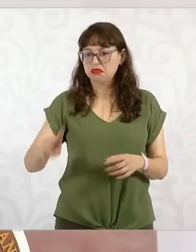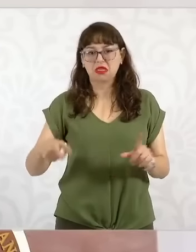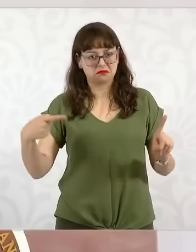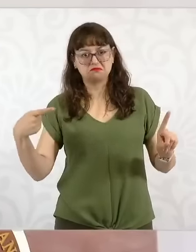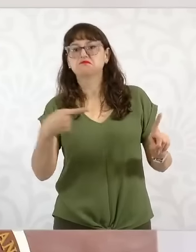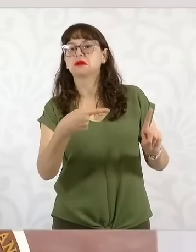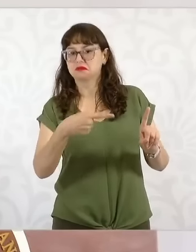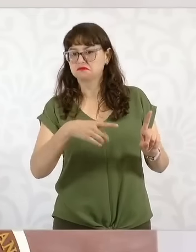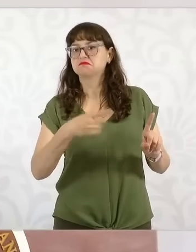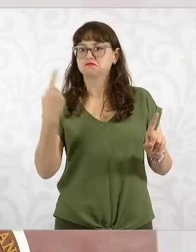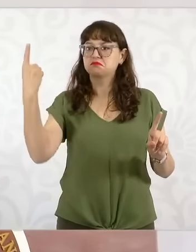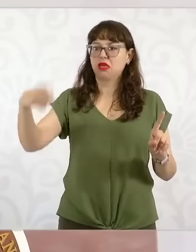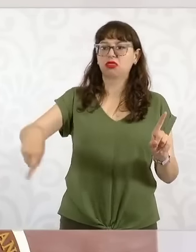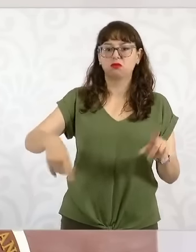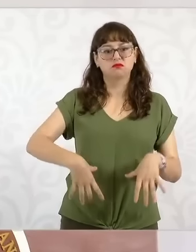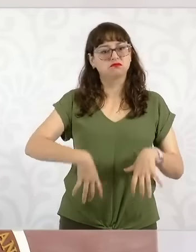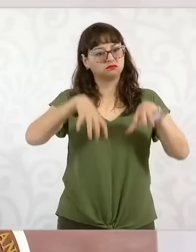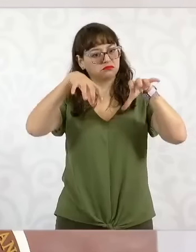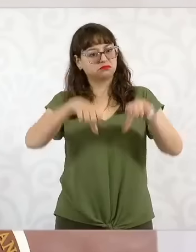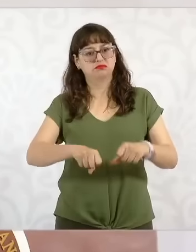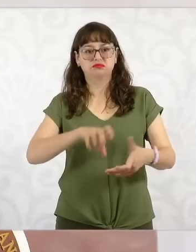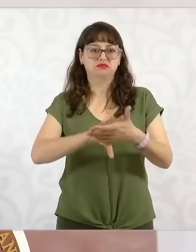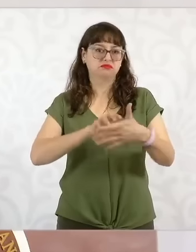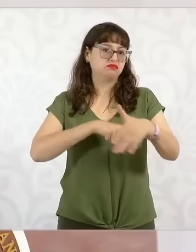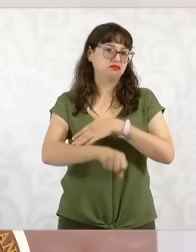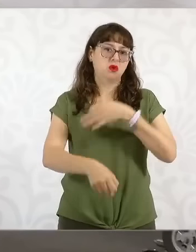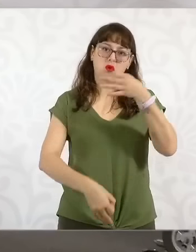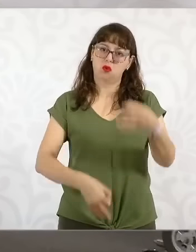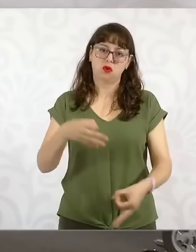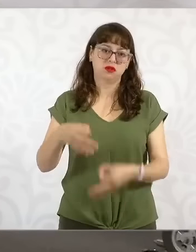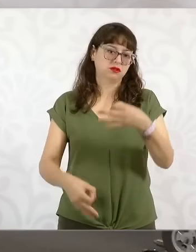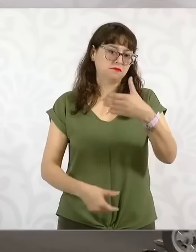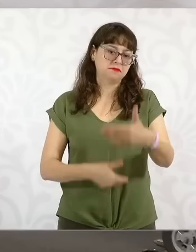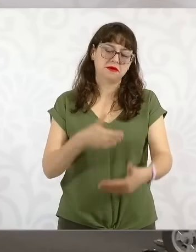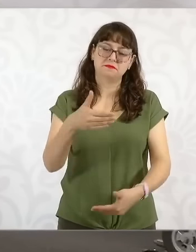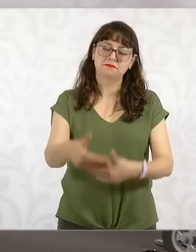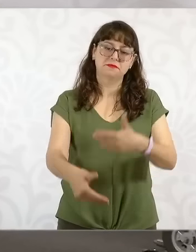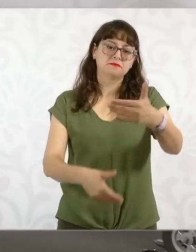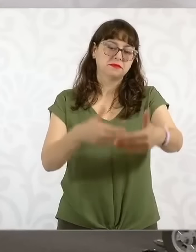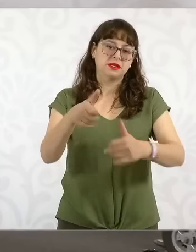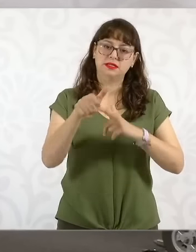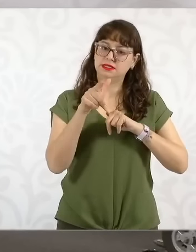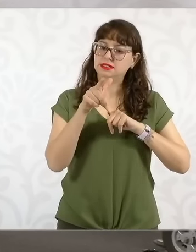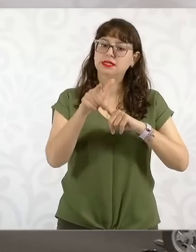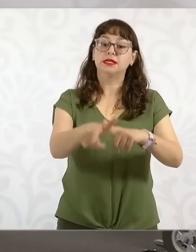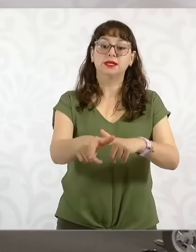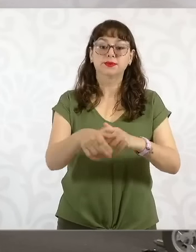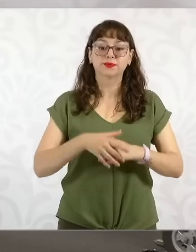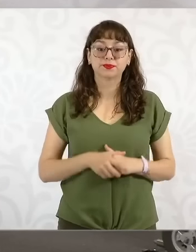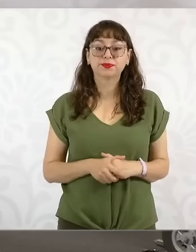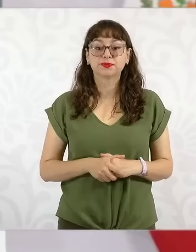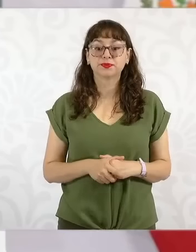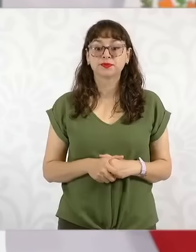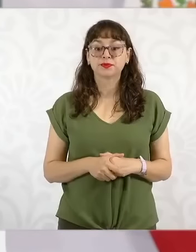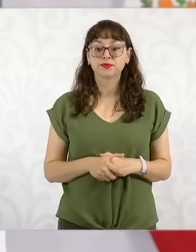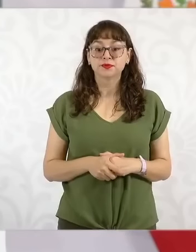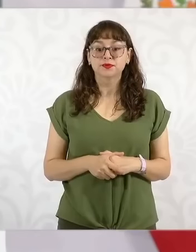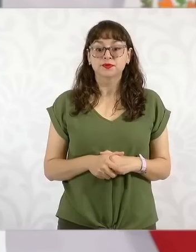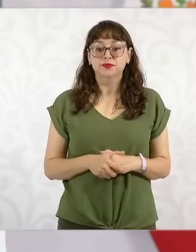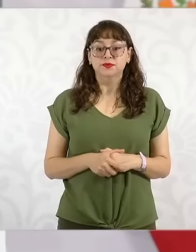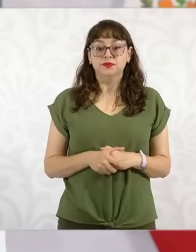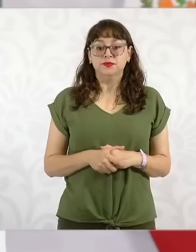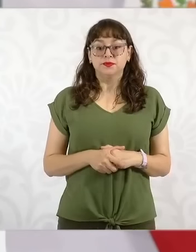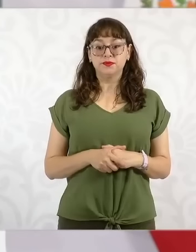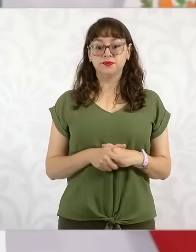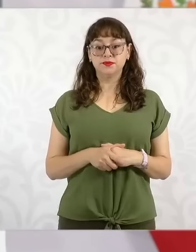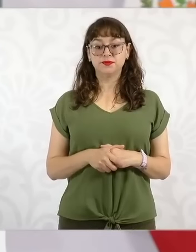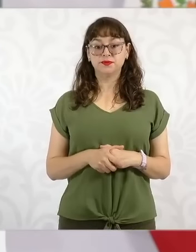irán viendo en las siguientes audiencias. Asimismo, se estableció que la agresión